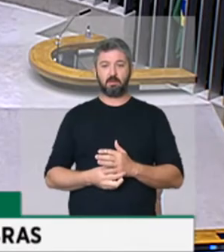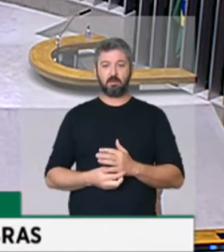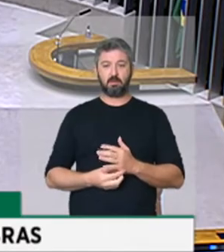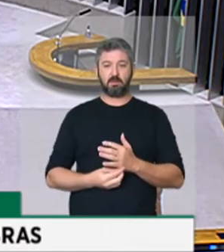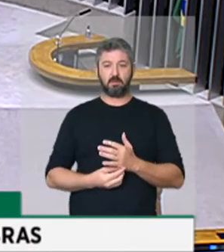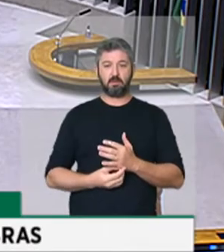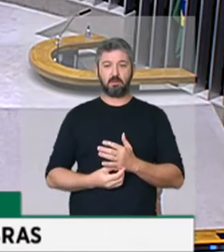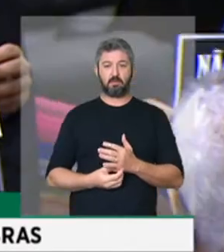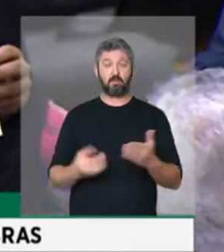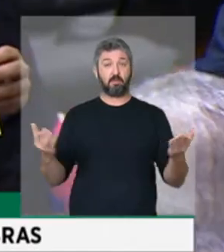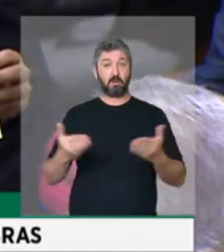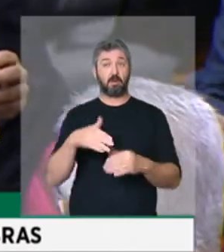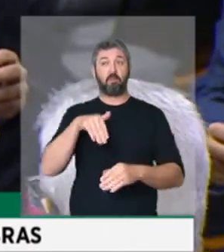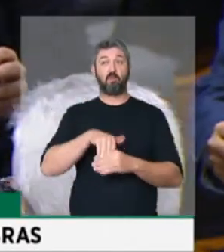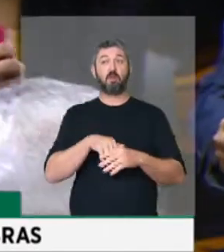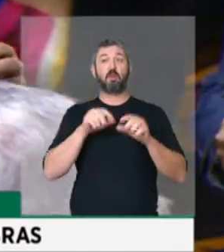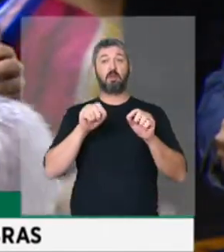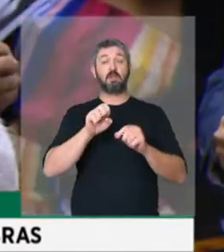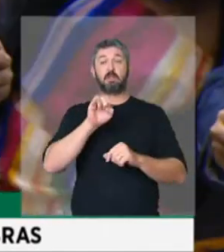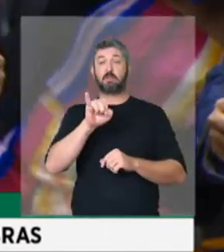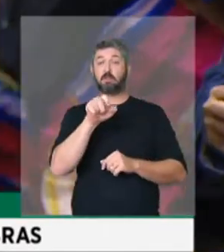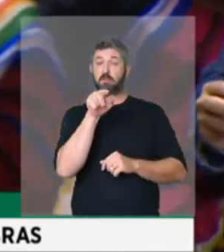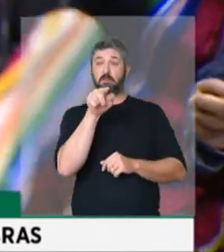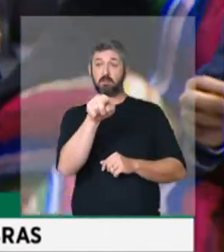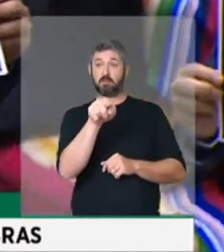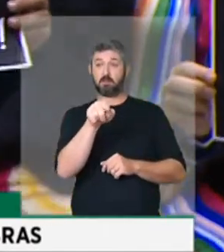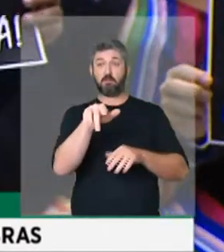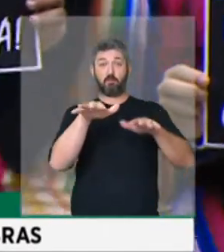ORIENTA A OPOSIÇÃO. -- [DEPUTADO]: PRESIDENTE O QUE NÓS ESTAMOS VOTANDO É SE A MATÉRIA FICA NA PAUTA DE